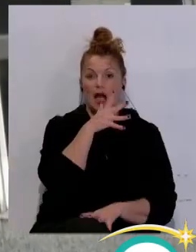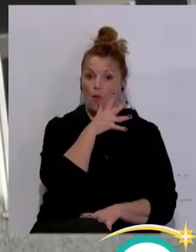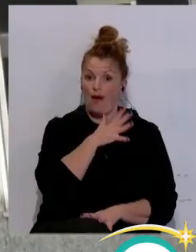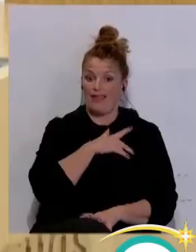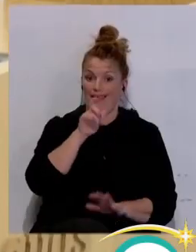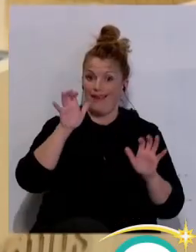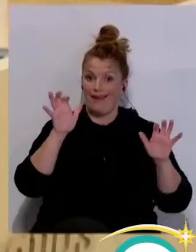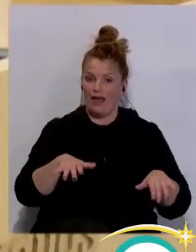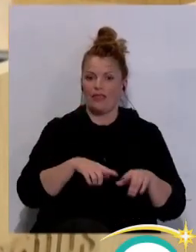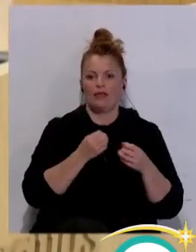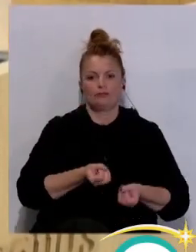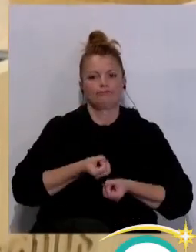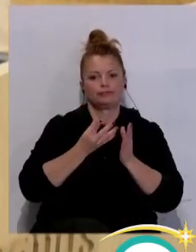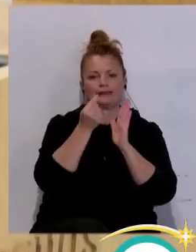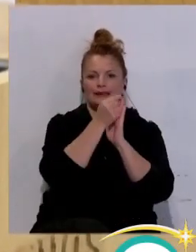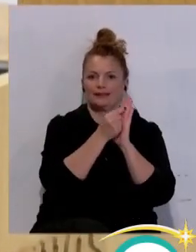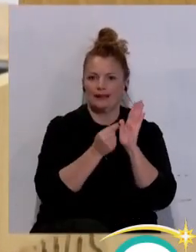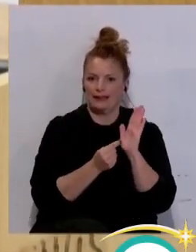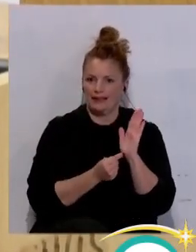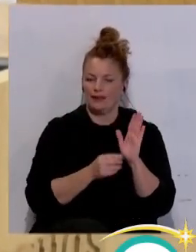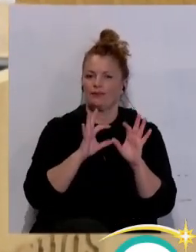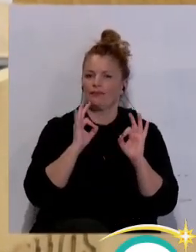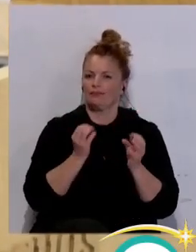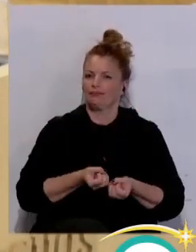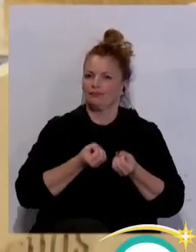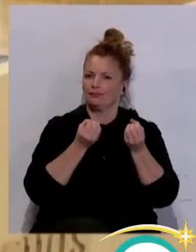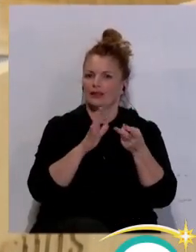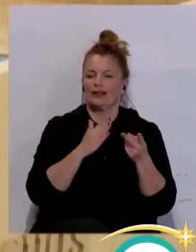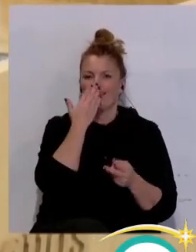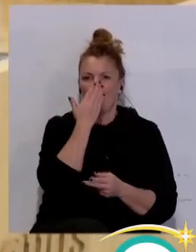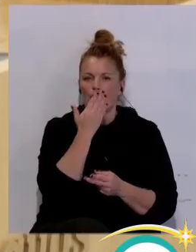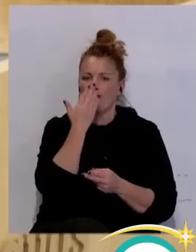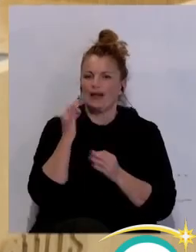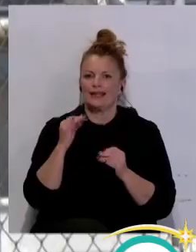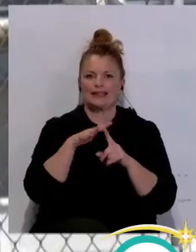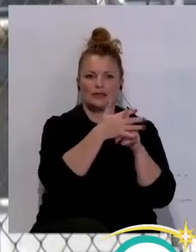ha trasladado las medidas activadas en Cádiz ante la declaración de situación excepcional de sequía